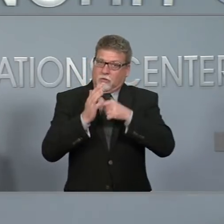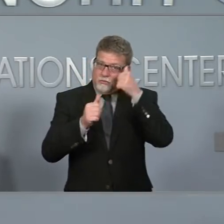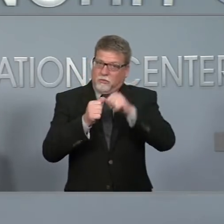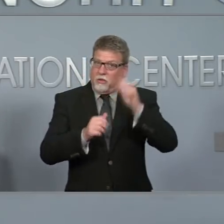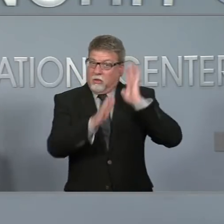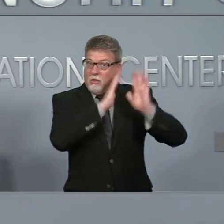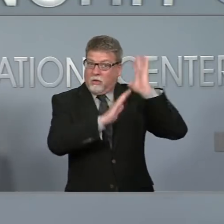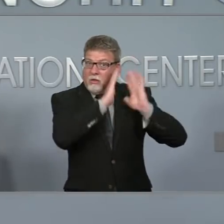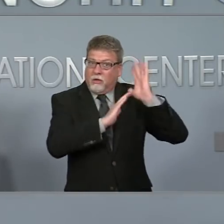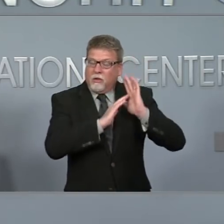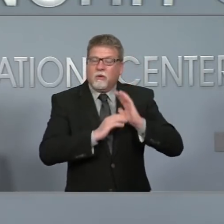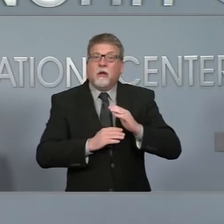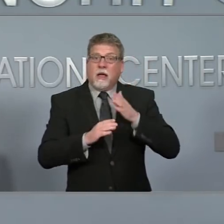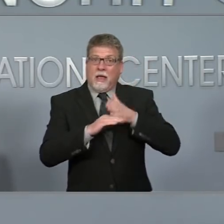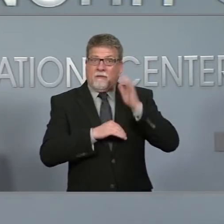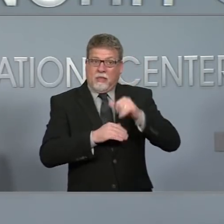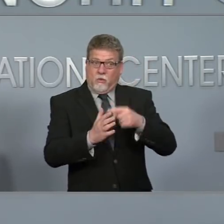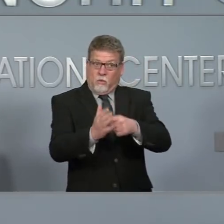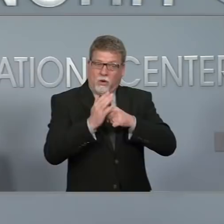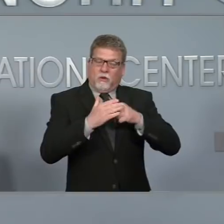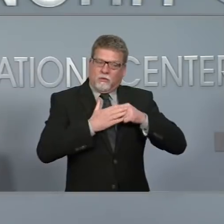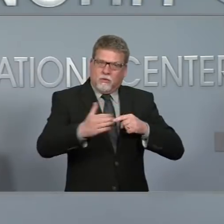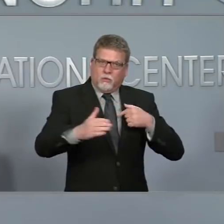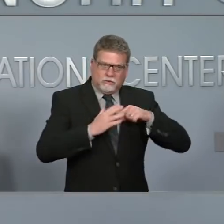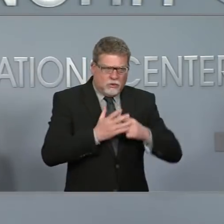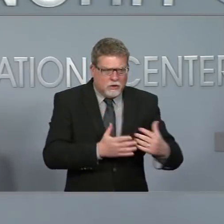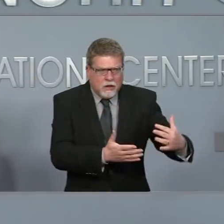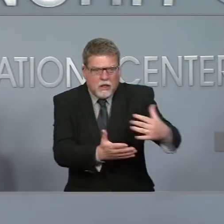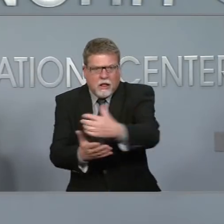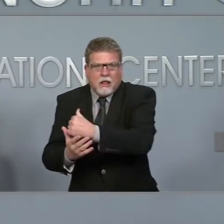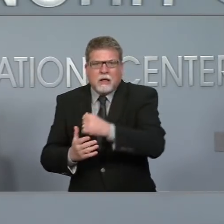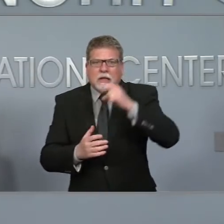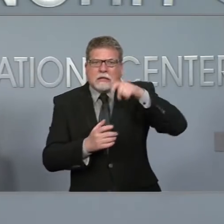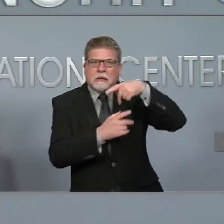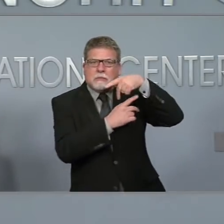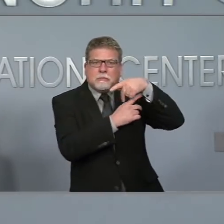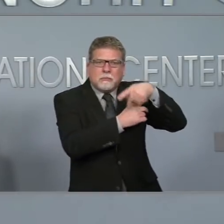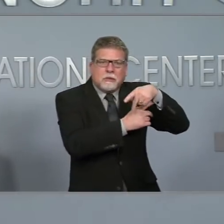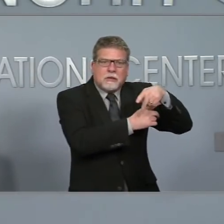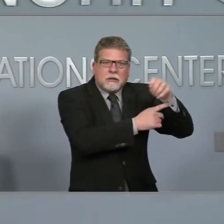mascarillas y límite de